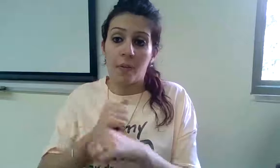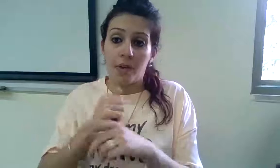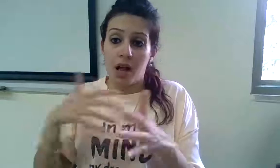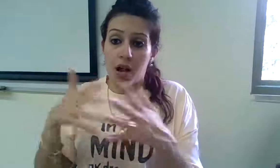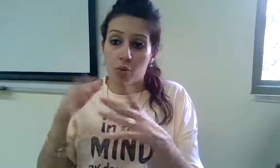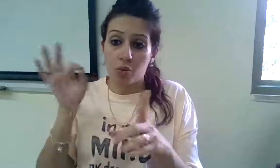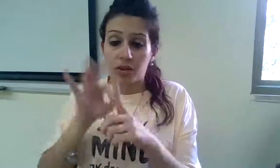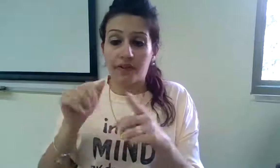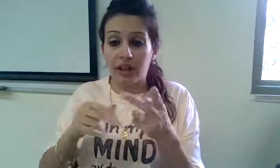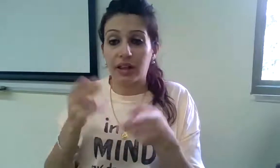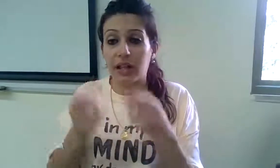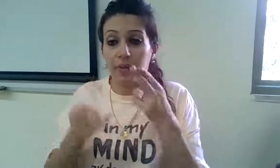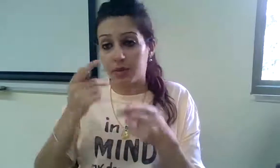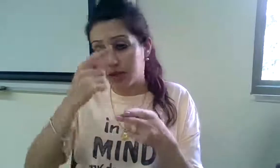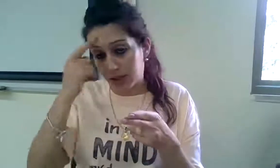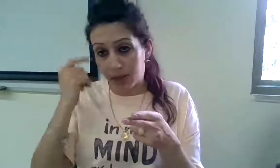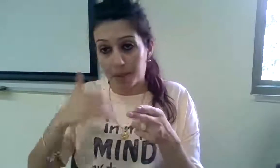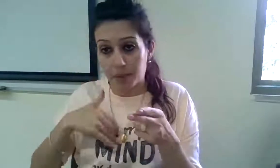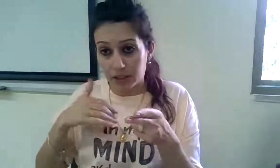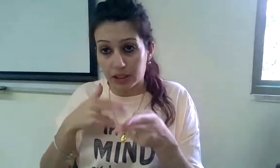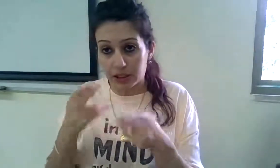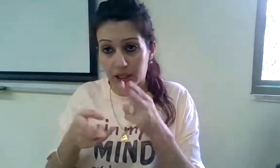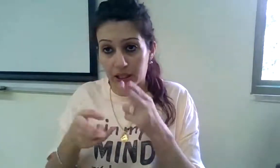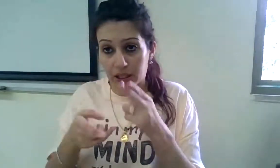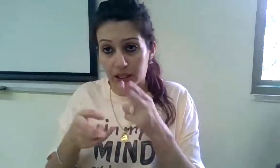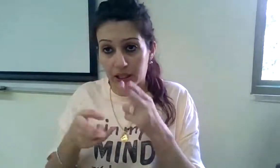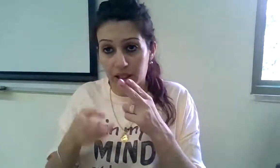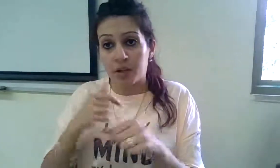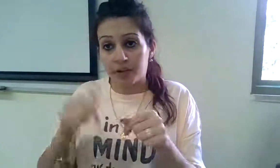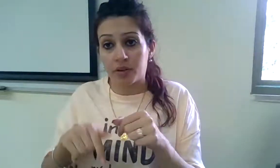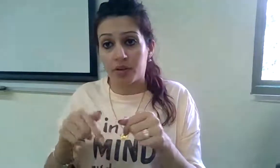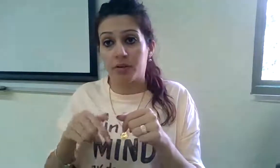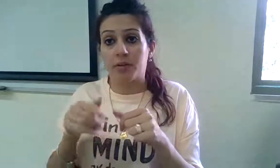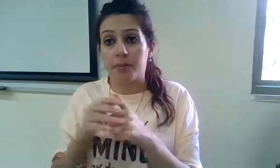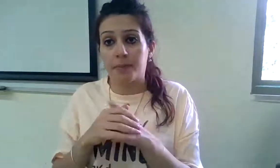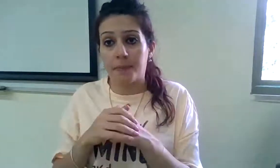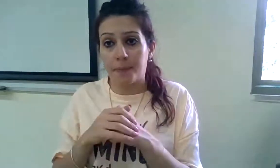من ذوي الاحتياجات الخاصة حيث عادة ما يرى الأهل نتائج